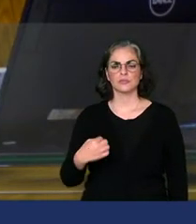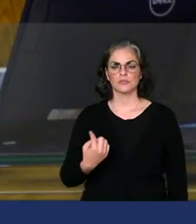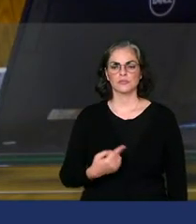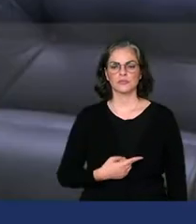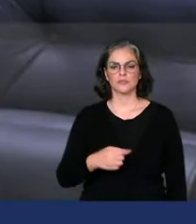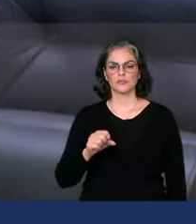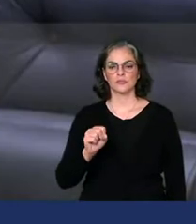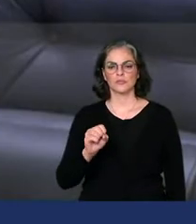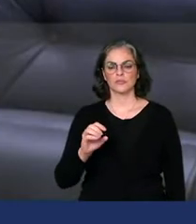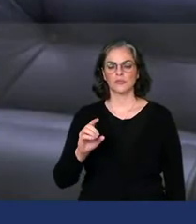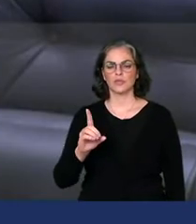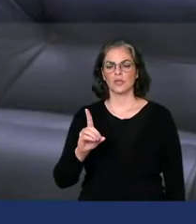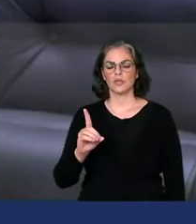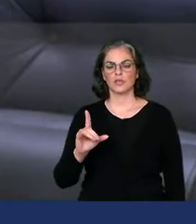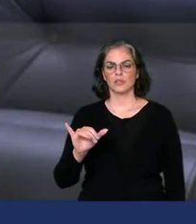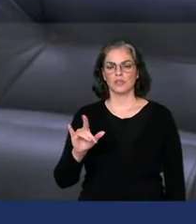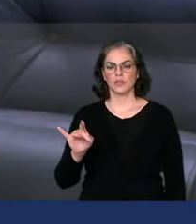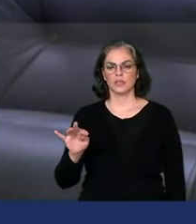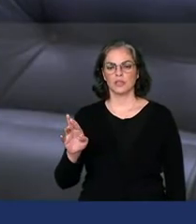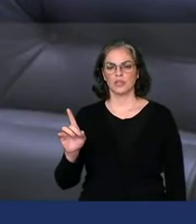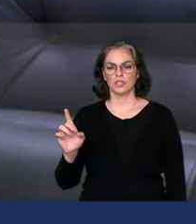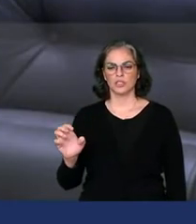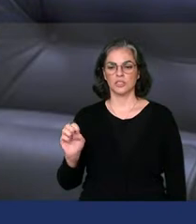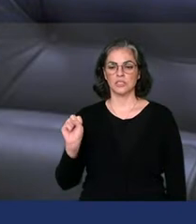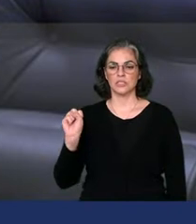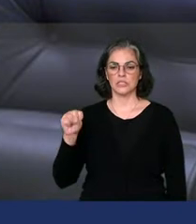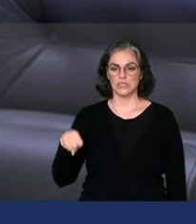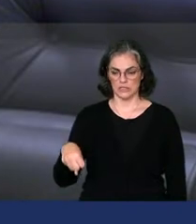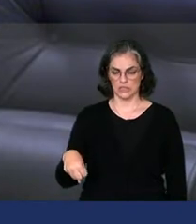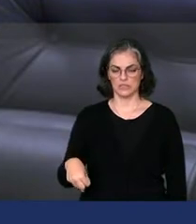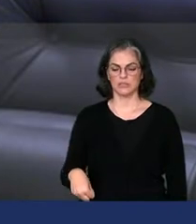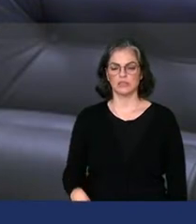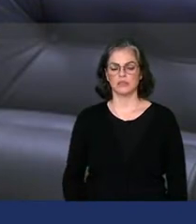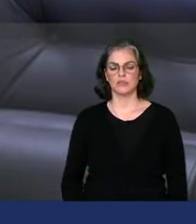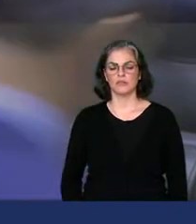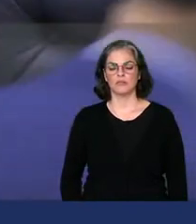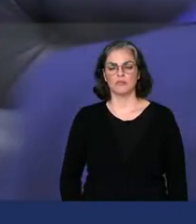2021. -- [DEPUTADO]: SOLIDARIEDADE ENCAMINHA SIM, EU PARTICULARMENTE PERCEBI UM